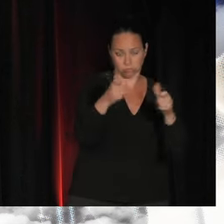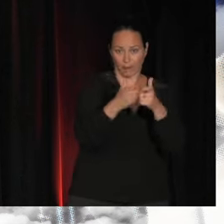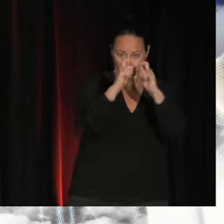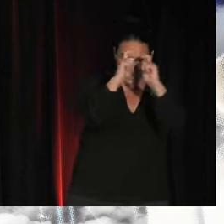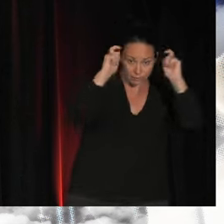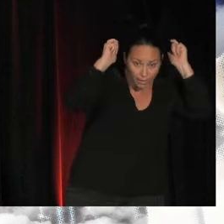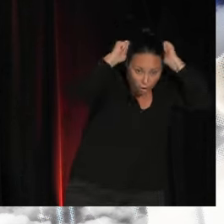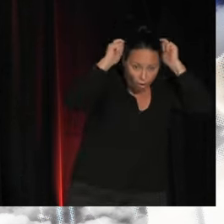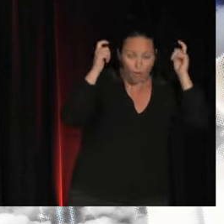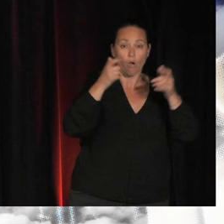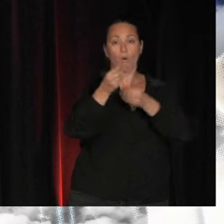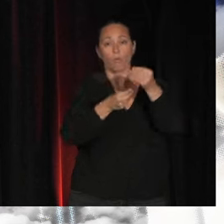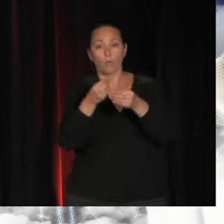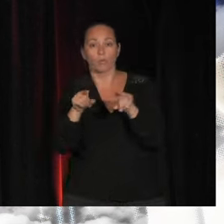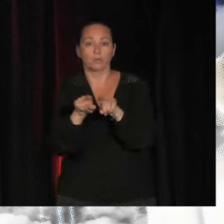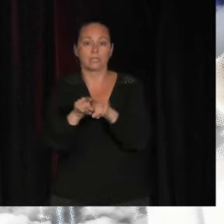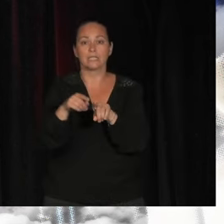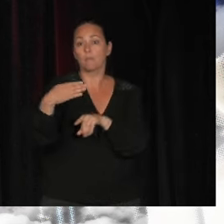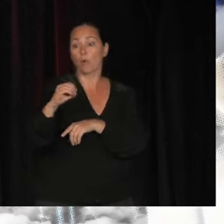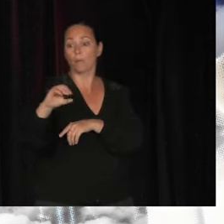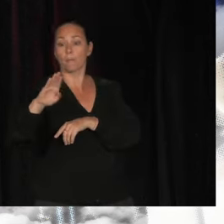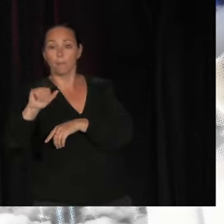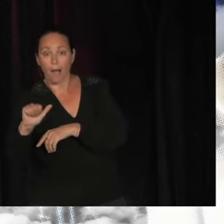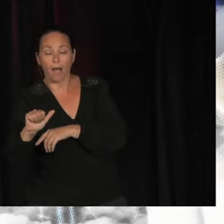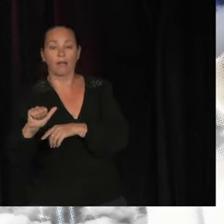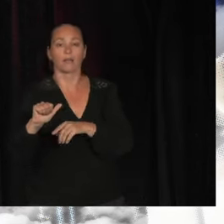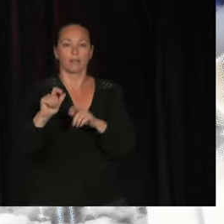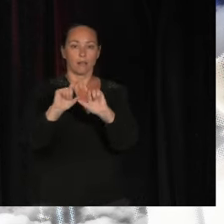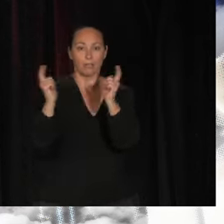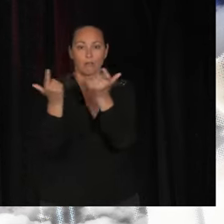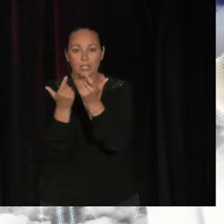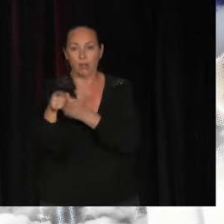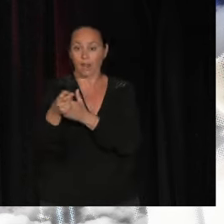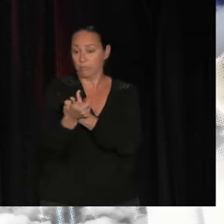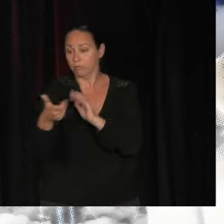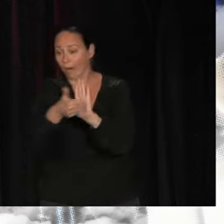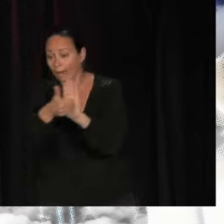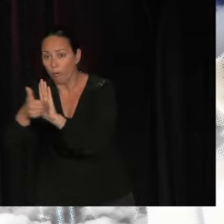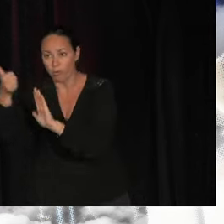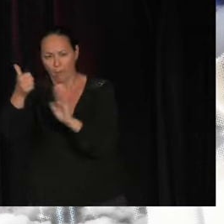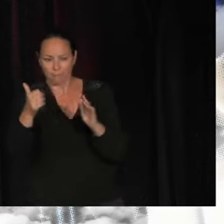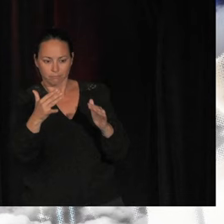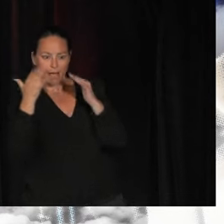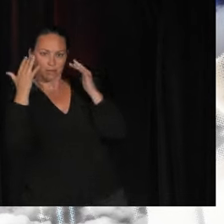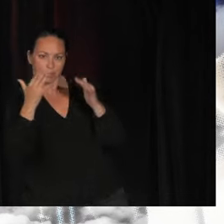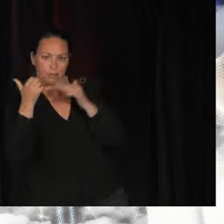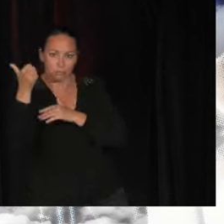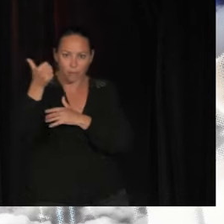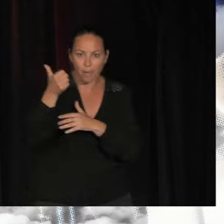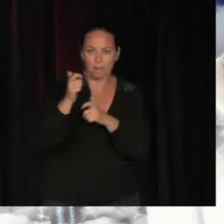mais aussi dans tout ce qui s'est passé avec les MOBA, notamment League of Legends, avec les différents héros. Et ça, ça passe par des vrais trucs qu'ils ont mis en place dans le jeu.